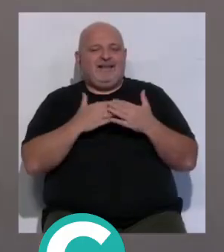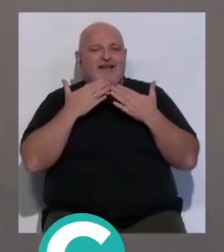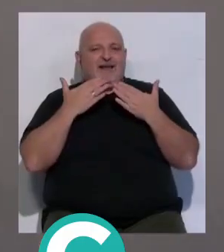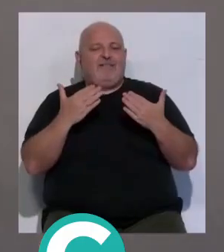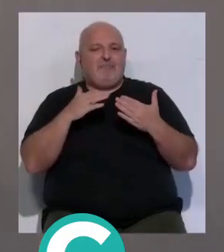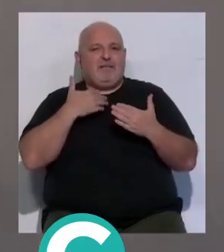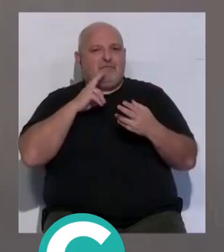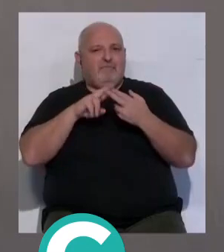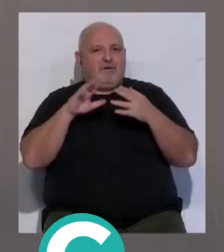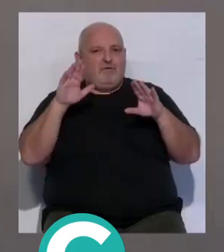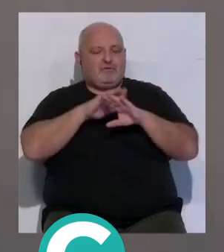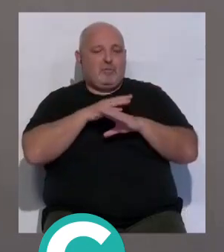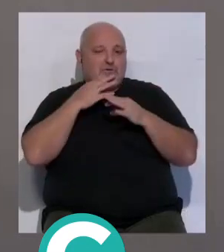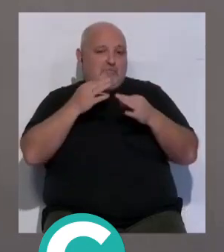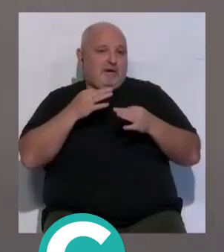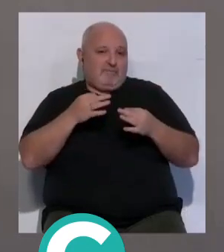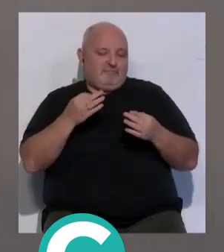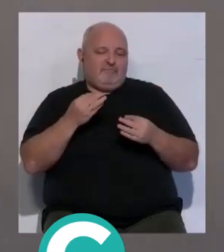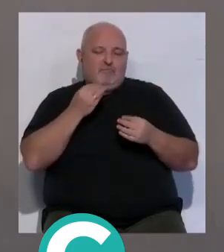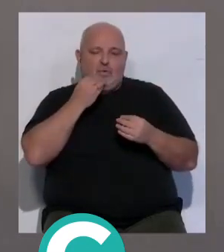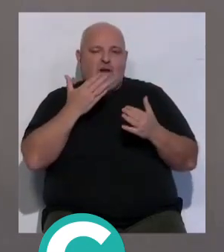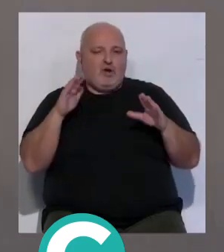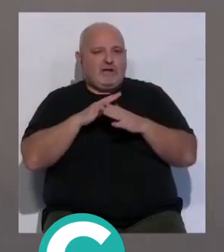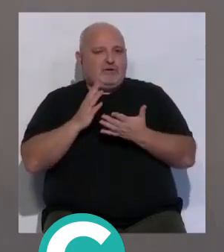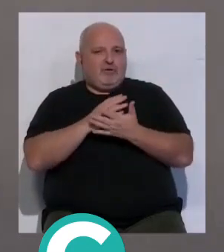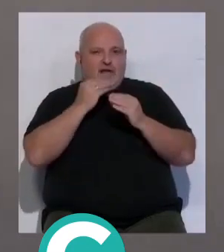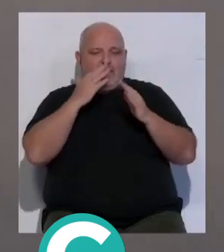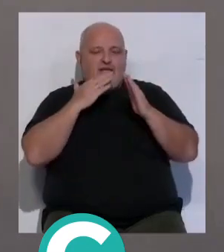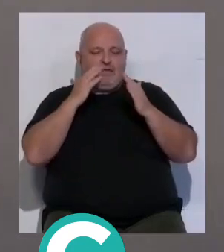Mañana nos vemos con todos ustedes que tengan una muy pero que muy buena noche Hasta luego